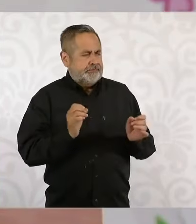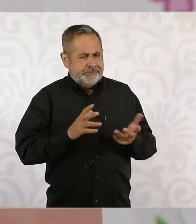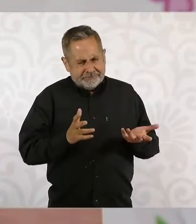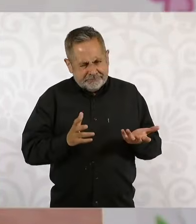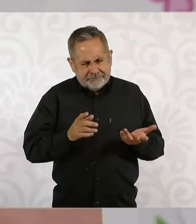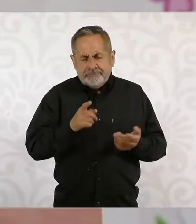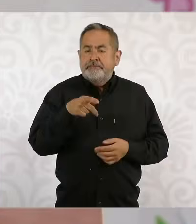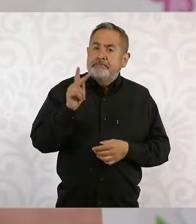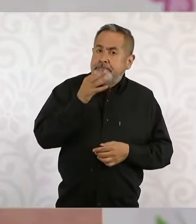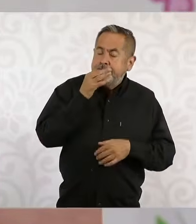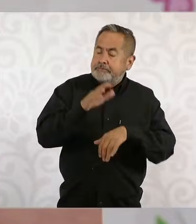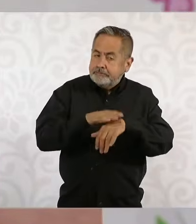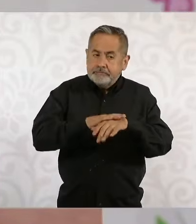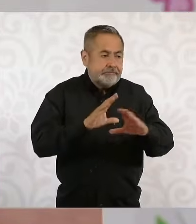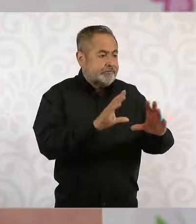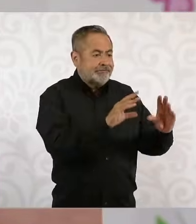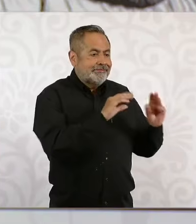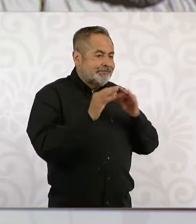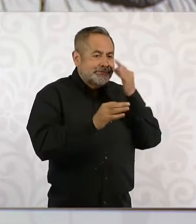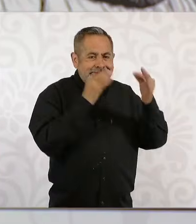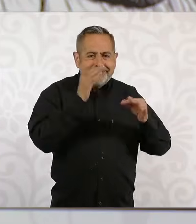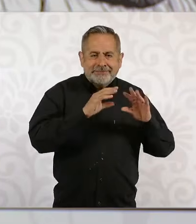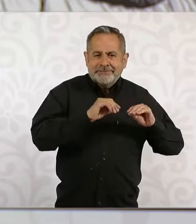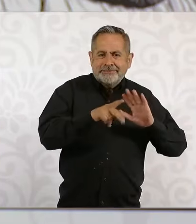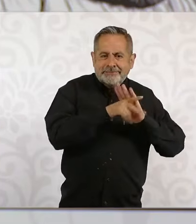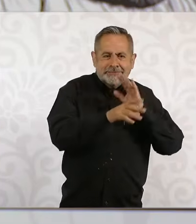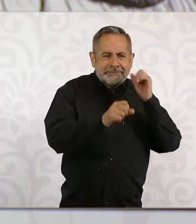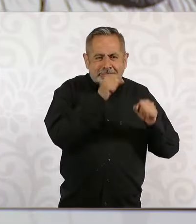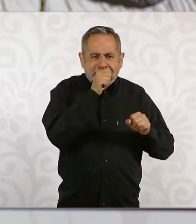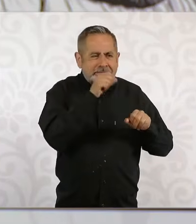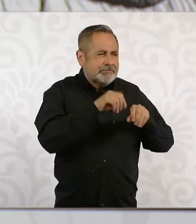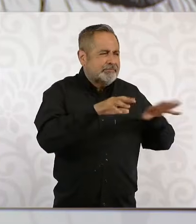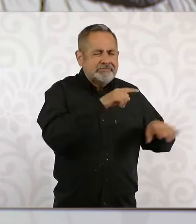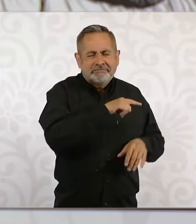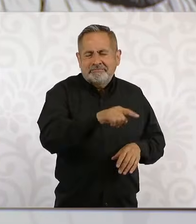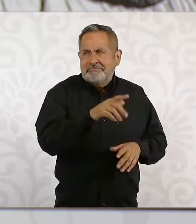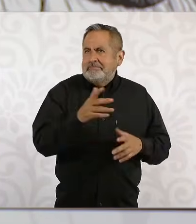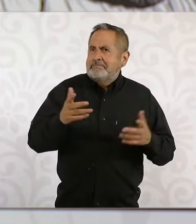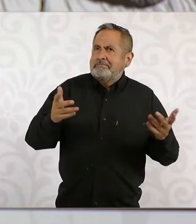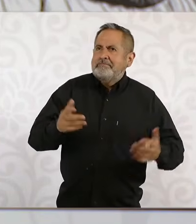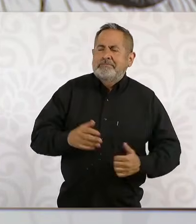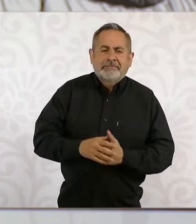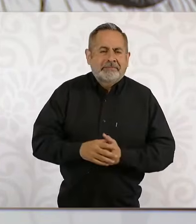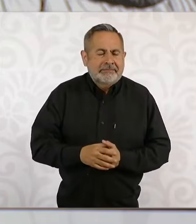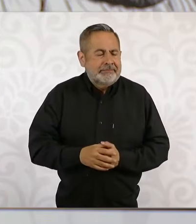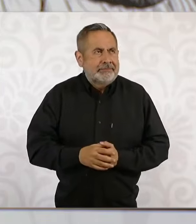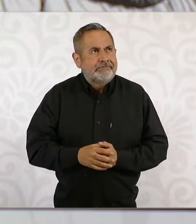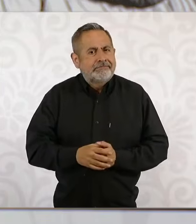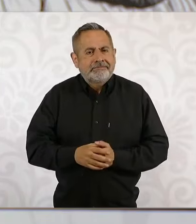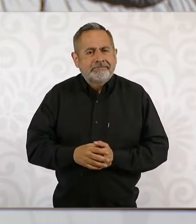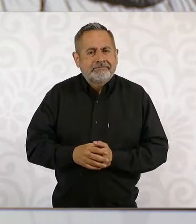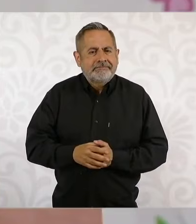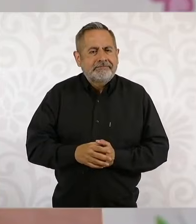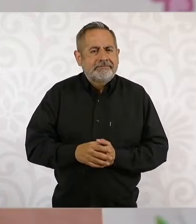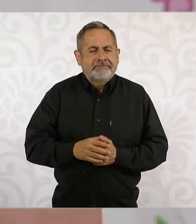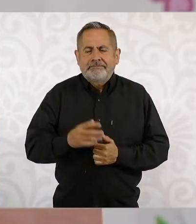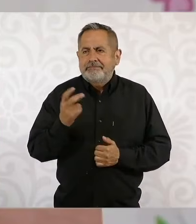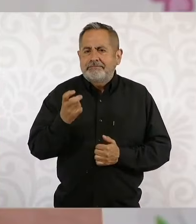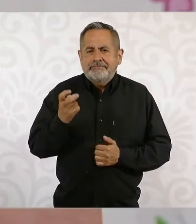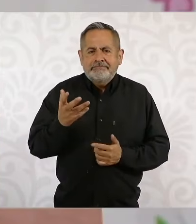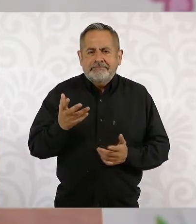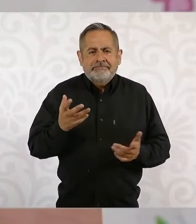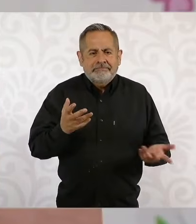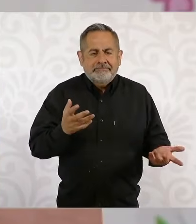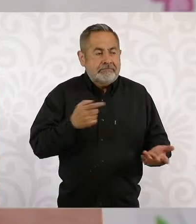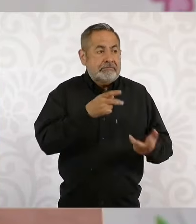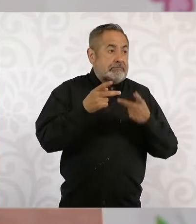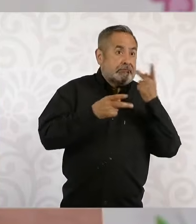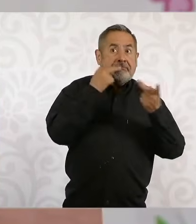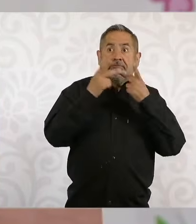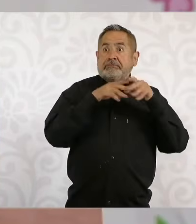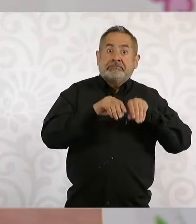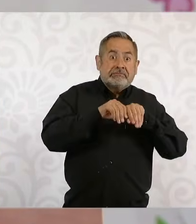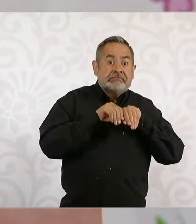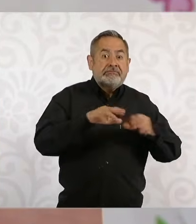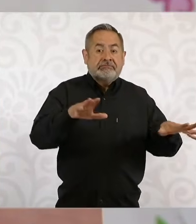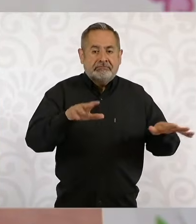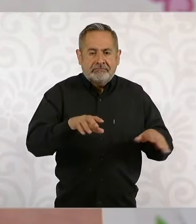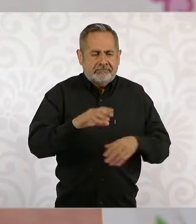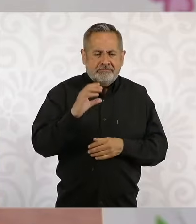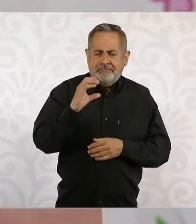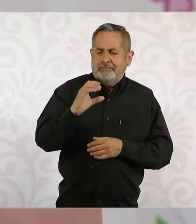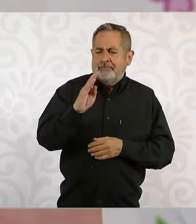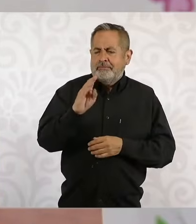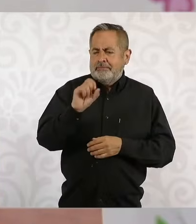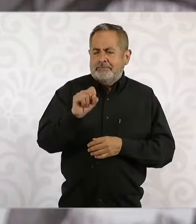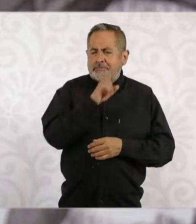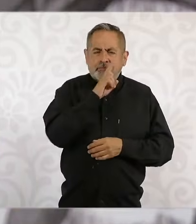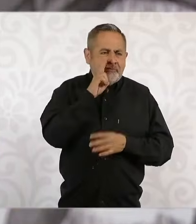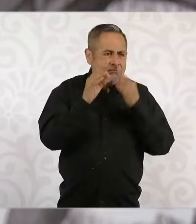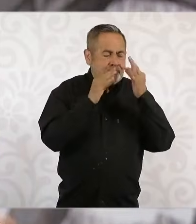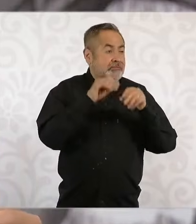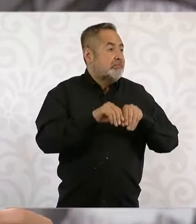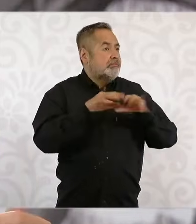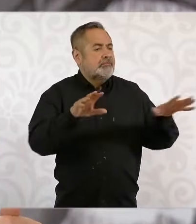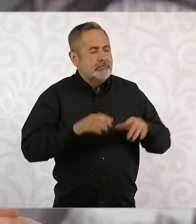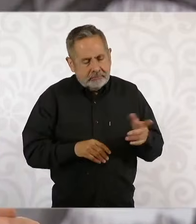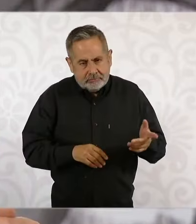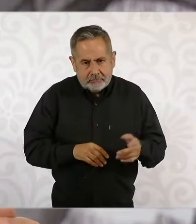algunos medios eh o este hm esta nota que sale en CBS ayer, eh primero no tengo ninguna información